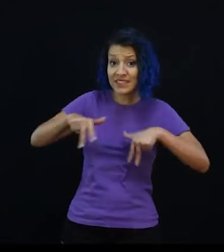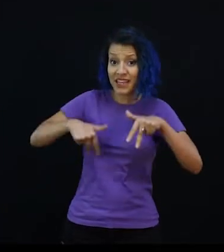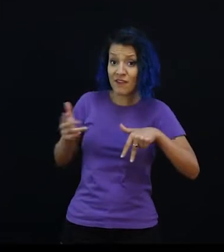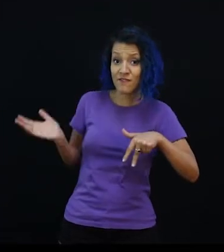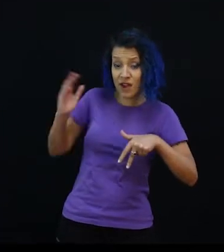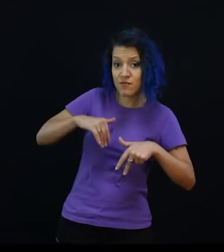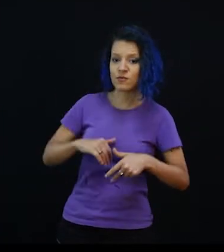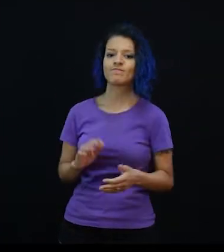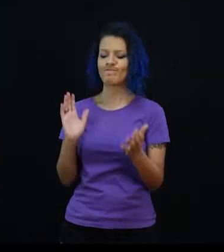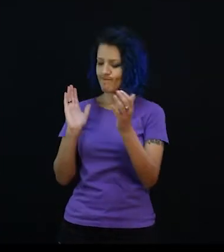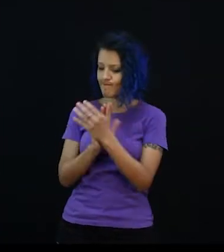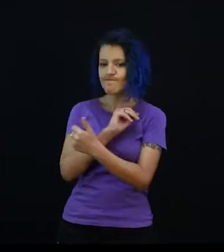Faz aí a pirâmide.